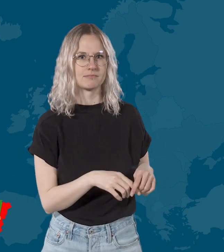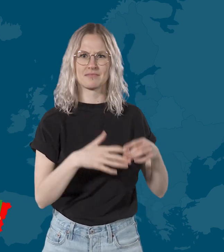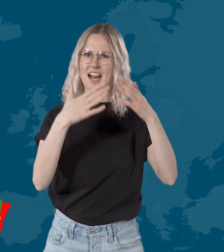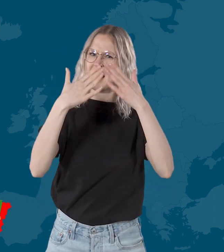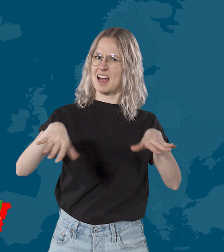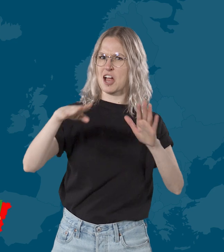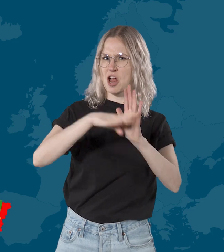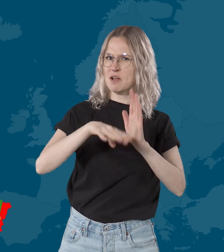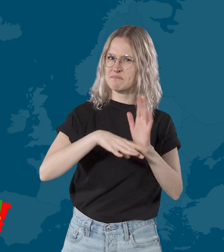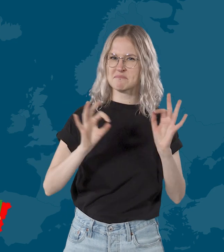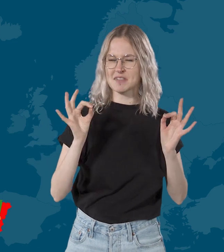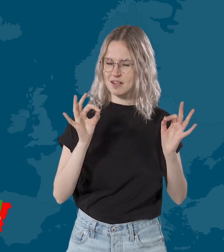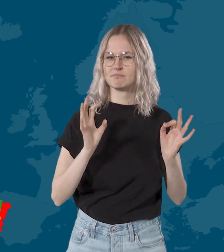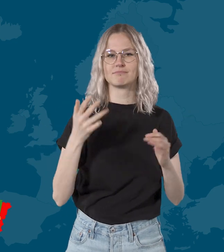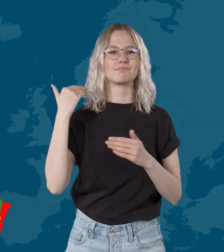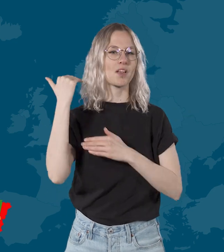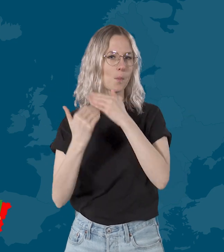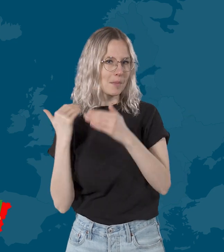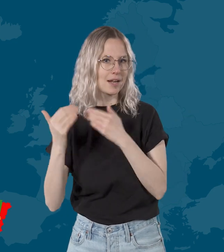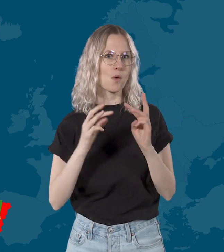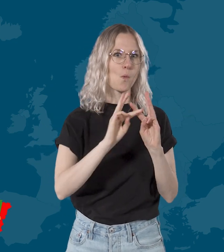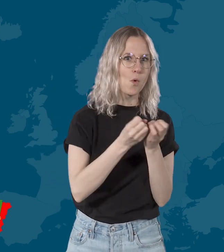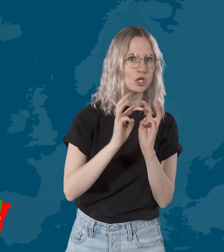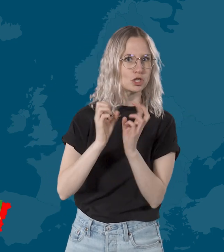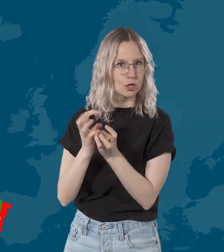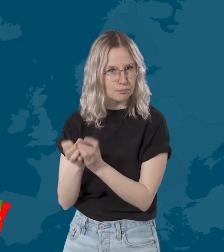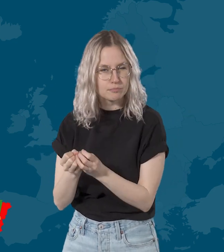Leirin ohjelmassa on perinteisesti monenlaisia workshopeja, -